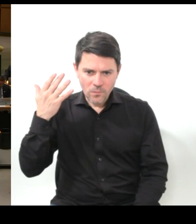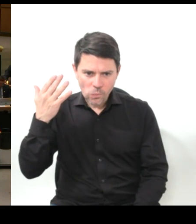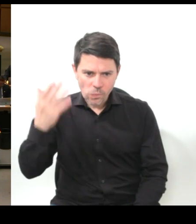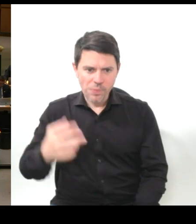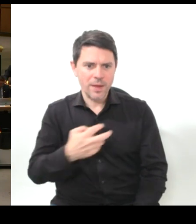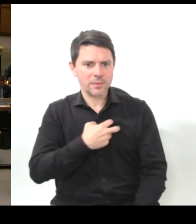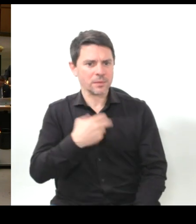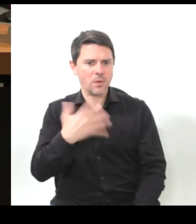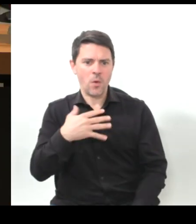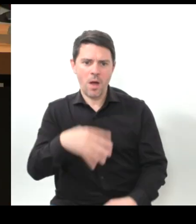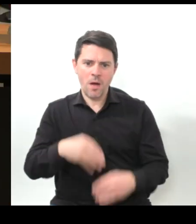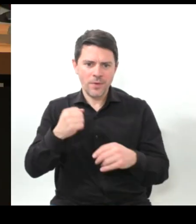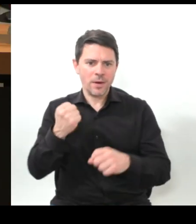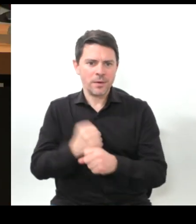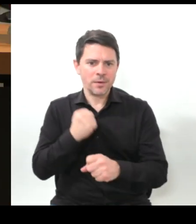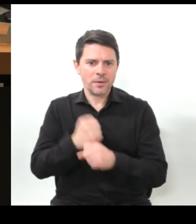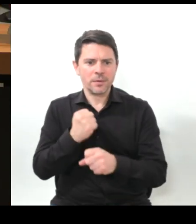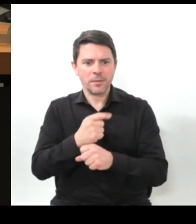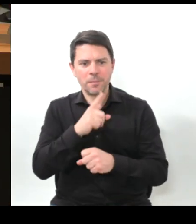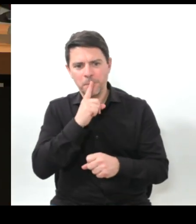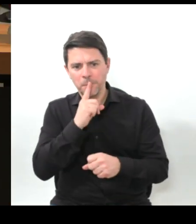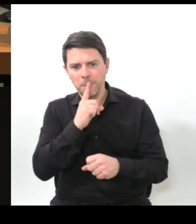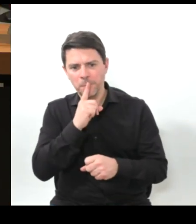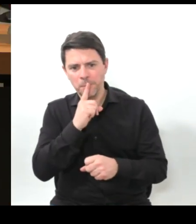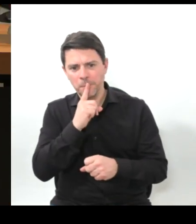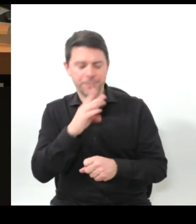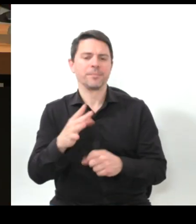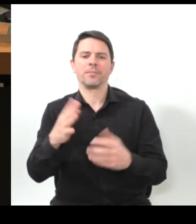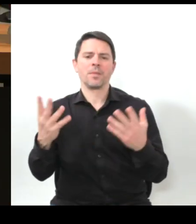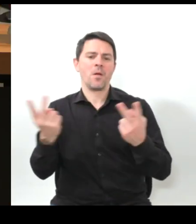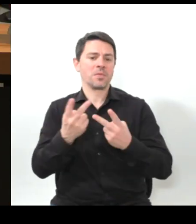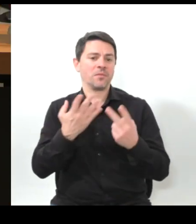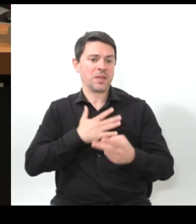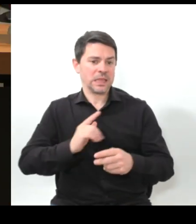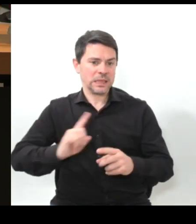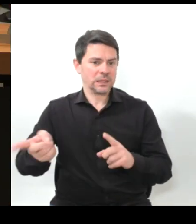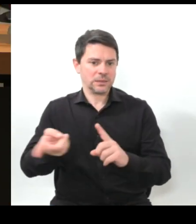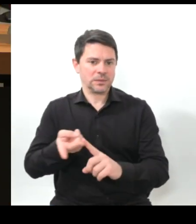Dass Vorgänge viel zu lange dauern, dass Vorgänge nicht abgestimmt sind, dass der